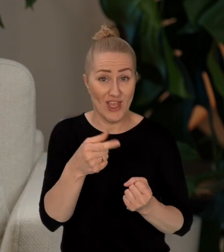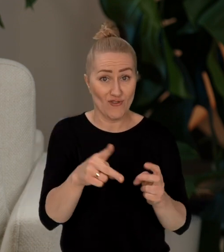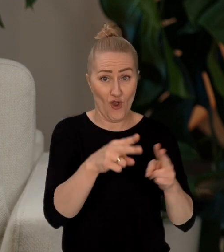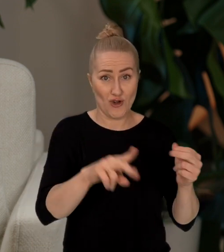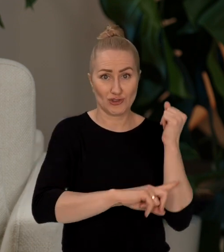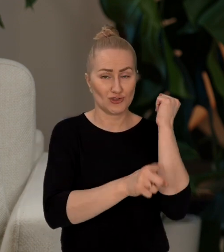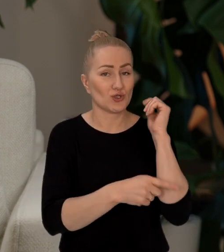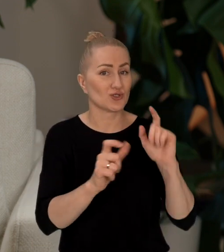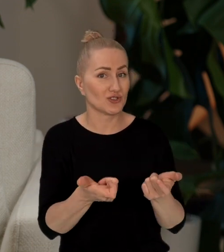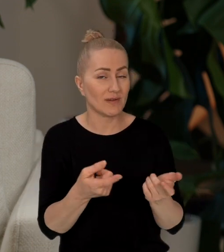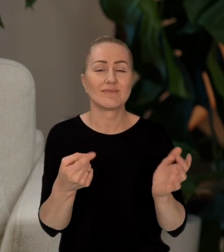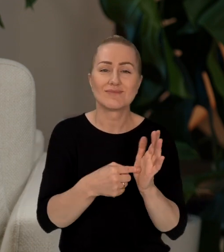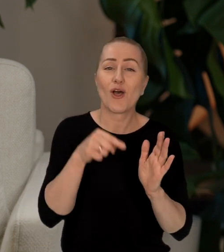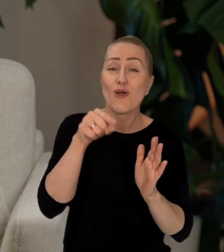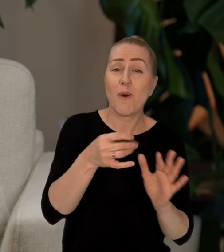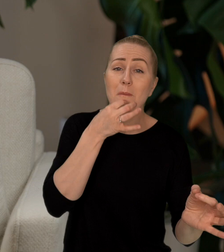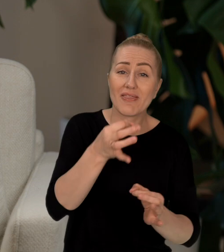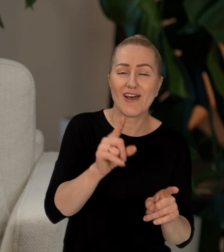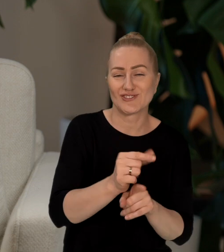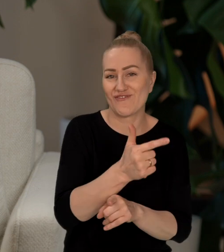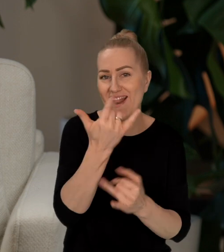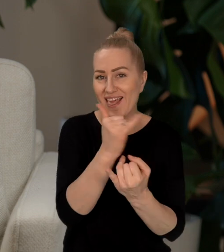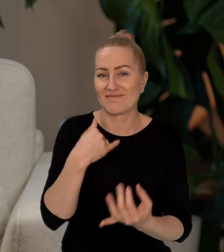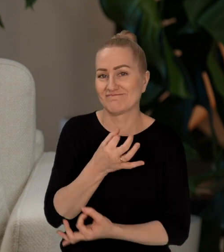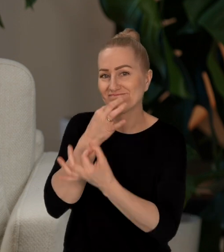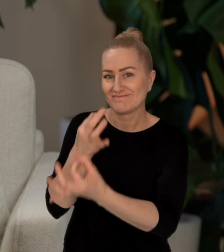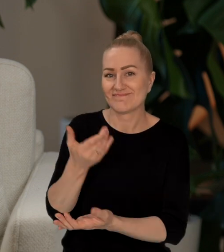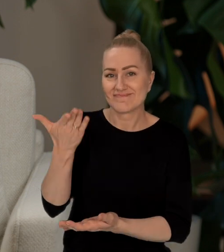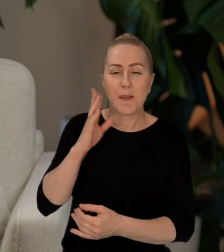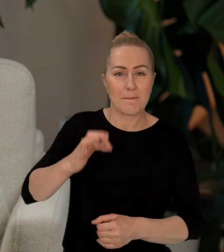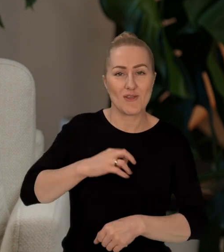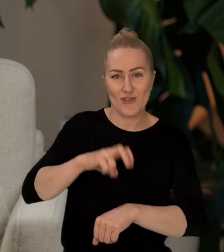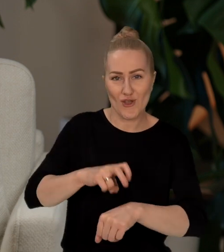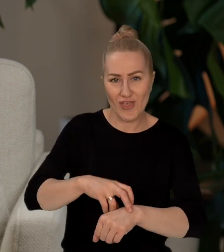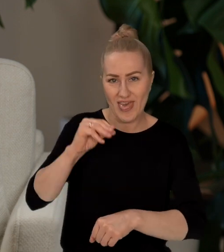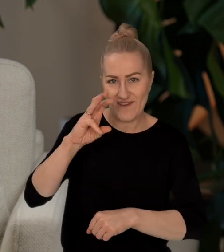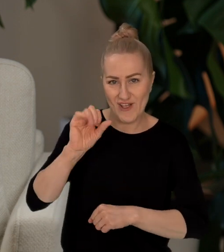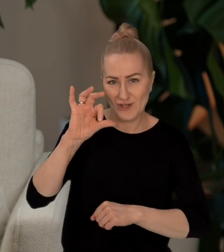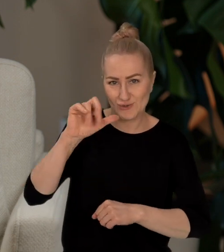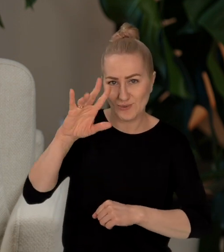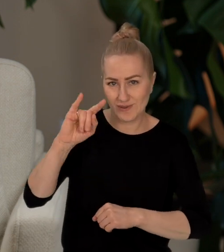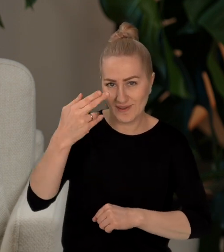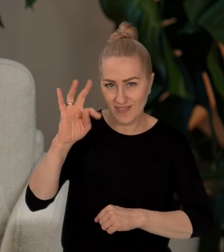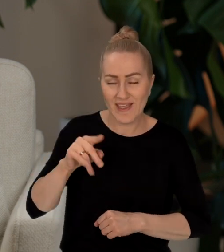To i wiele innych pytań kieruje do dr Ewy Surynt, specjalistki ginekologii, położnictwa i ginekologii onkologicznej.